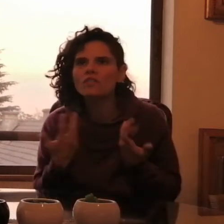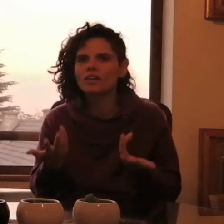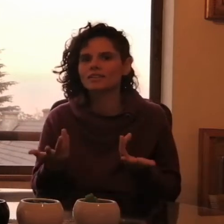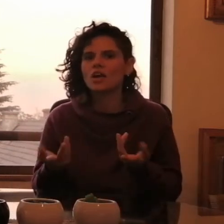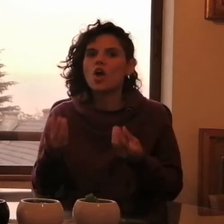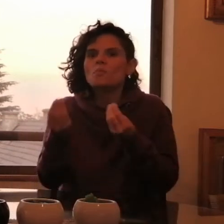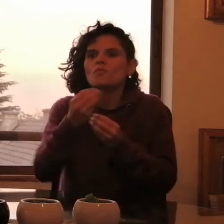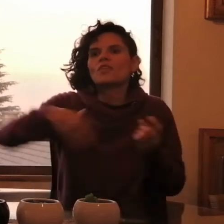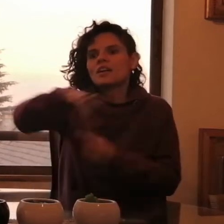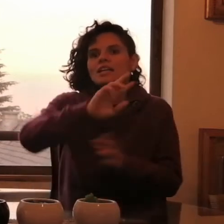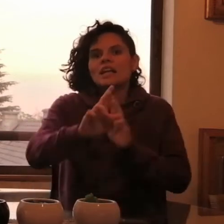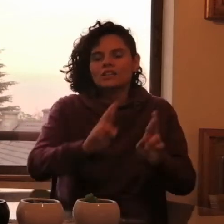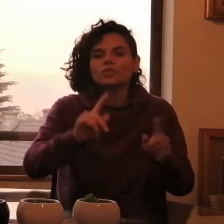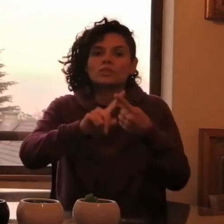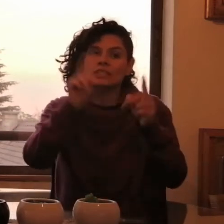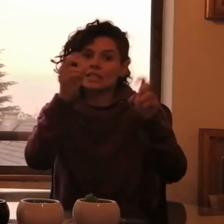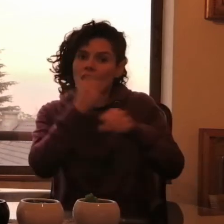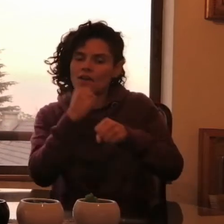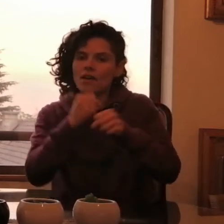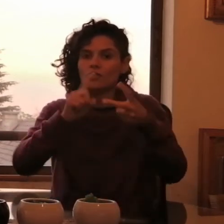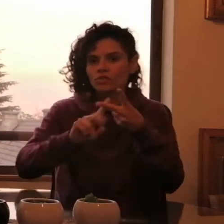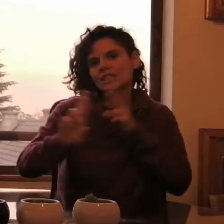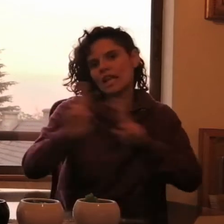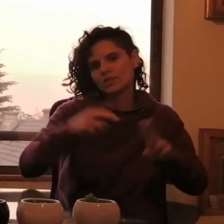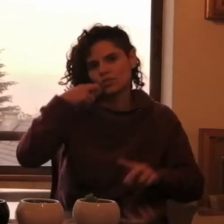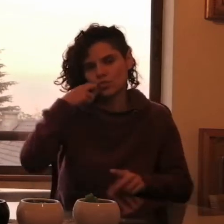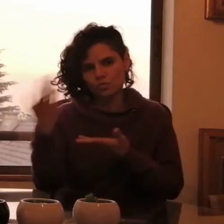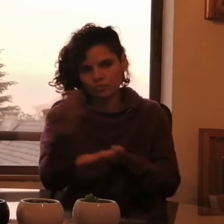a pega y relaciones humanas - Claro, bueno yo entré al grupo proyecto